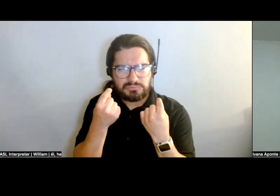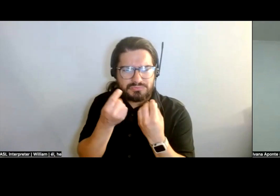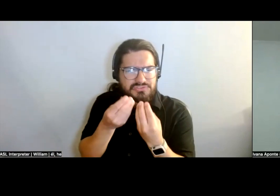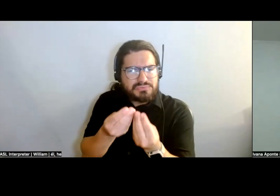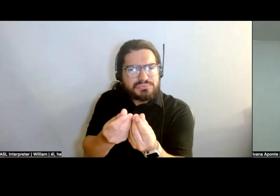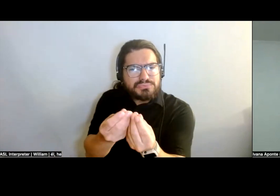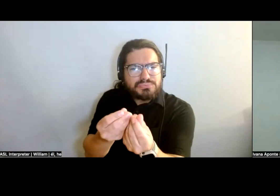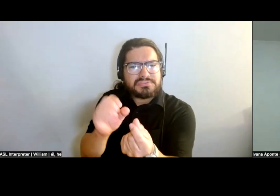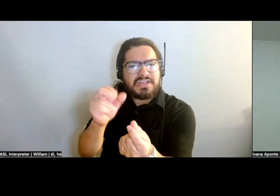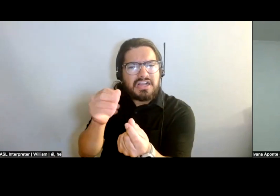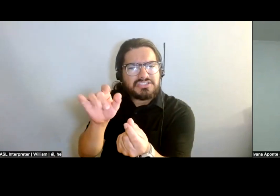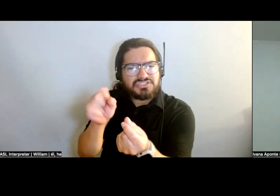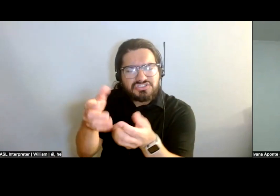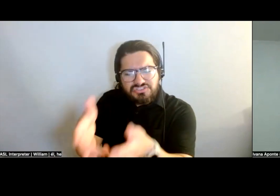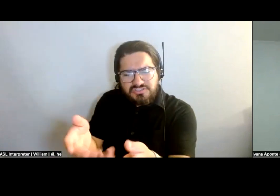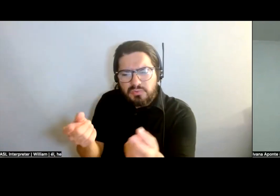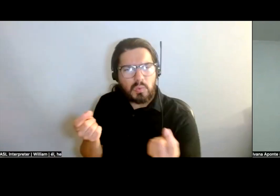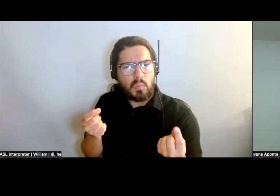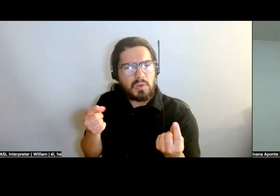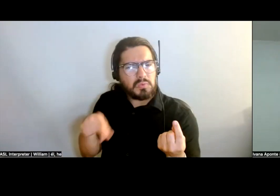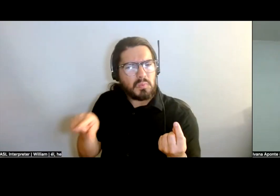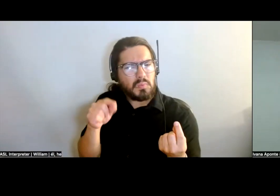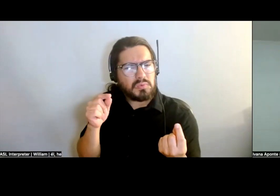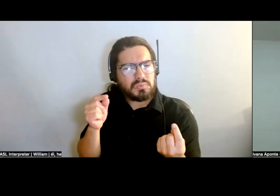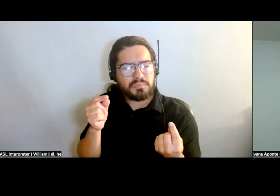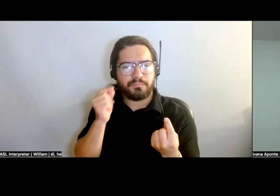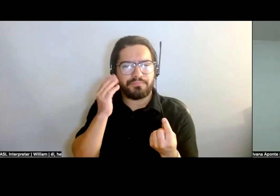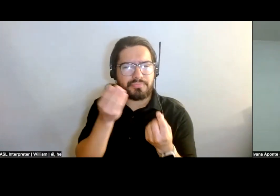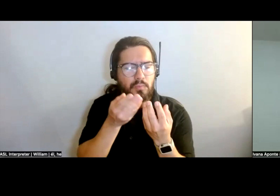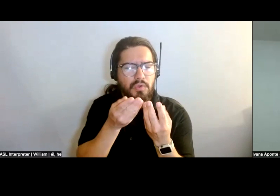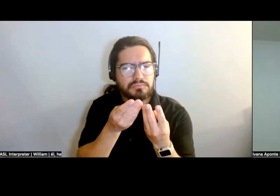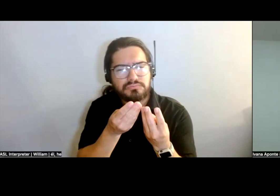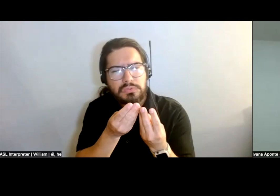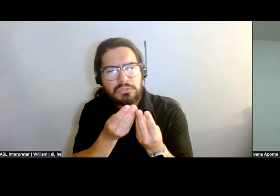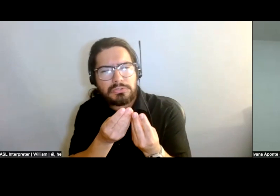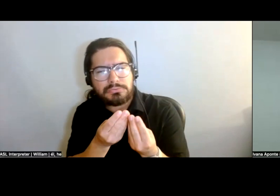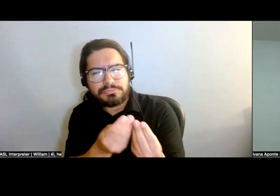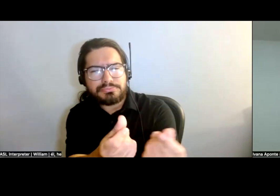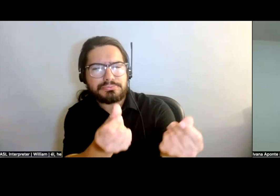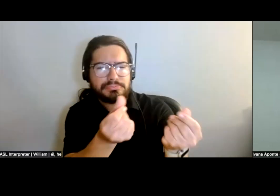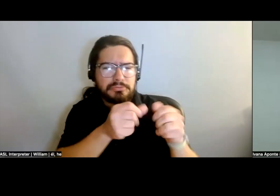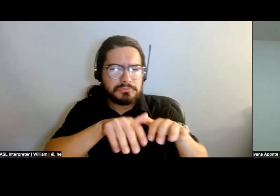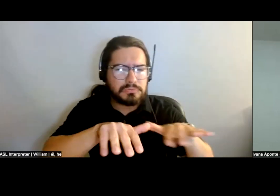Instantes de caos y violencia reviven fantasmas de cráneos pechos rostros baleados